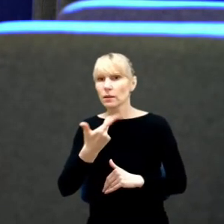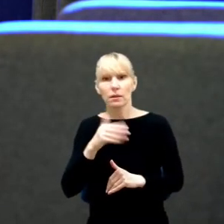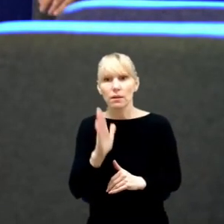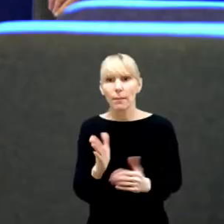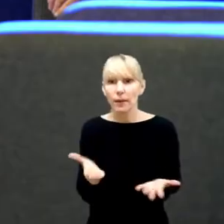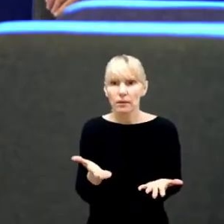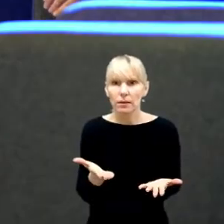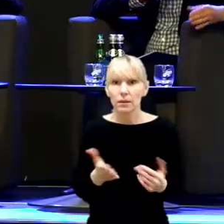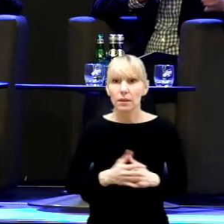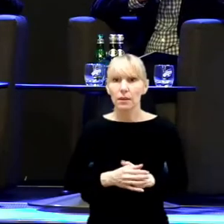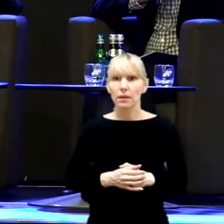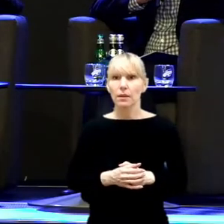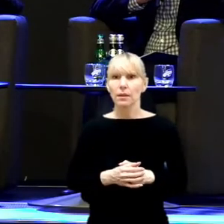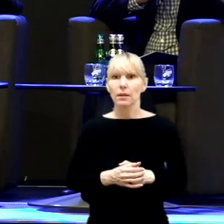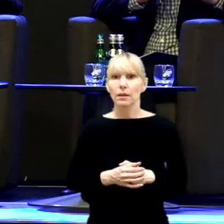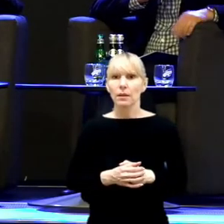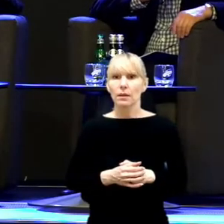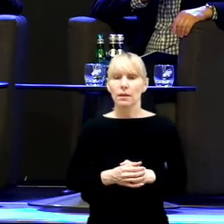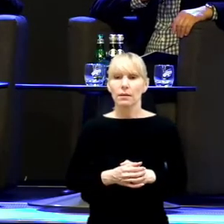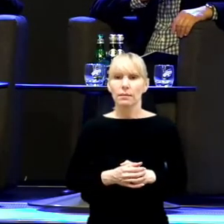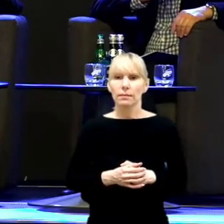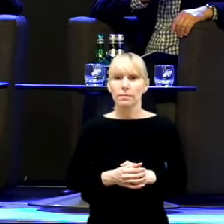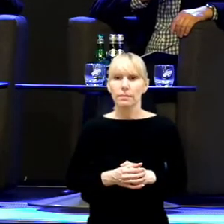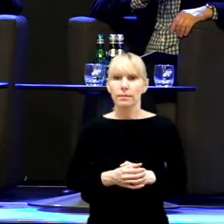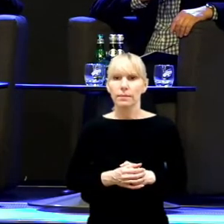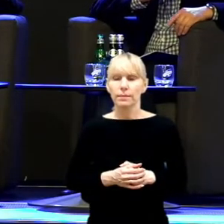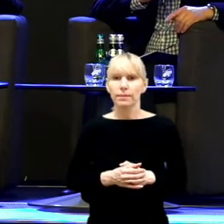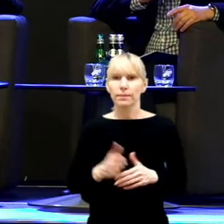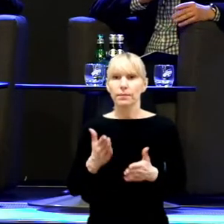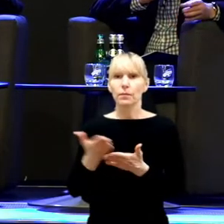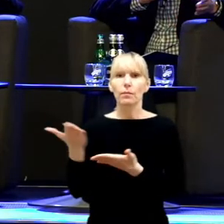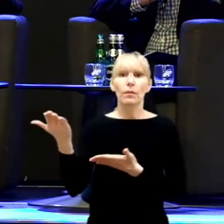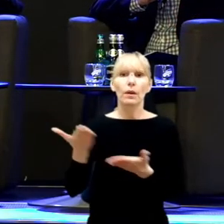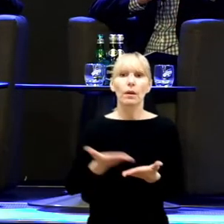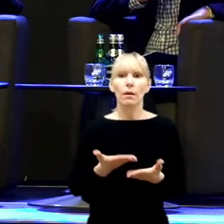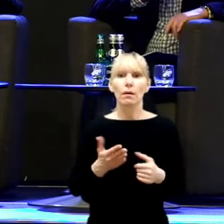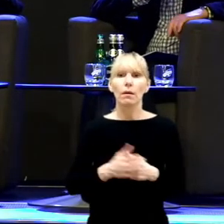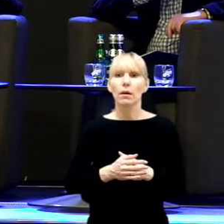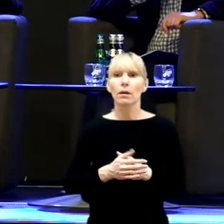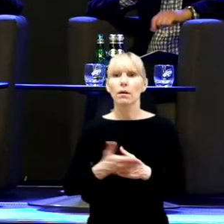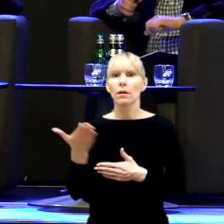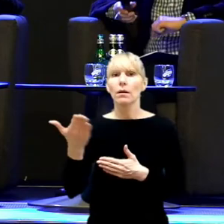Dotrzymuję słowa, oddajemy głos pierwszy tutaj Pani profesor Twardoch, proszę.